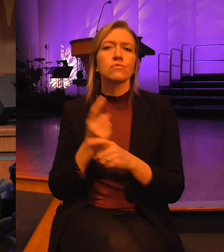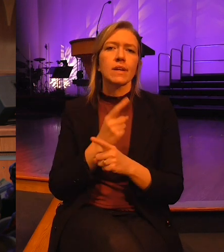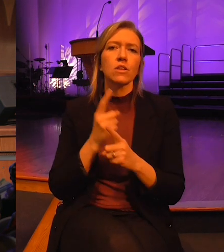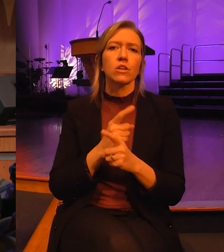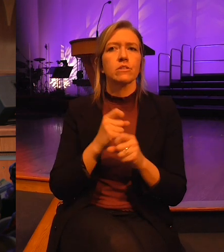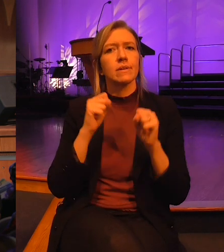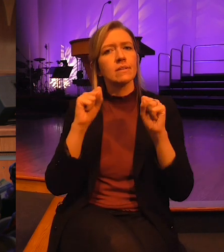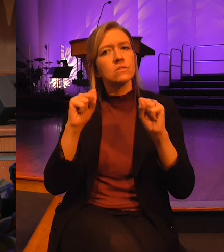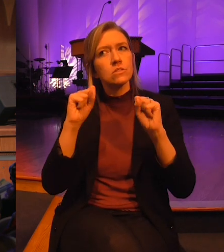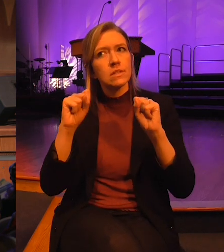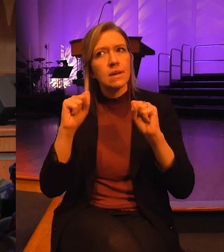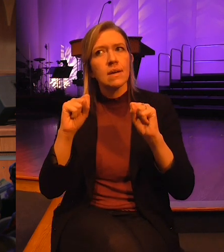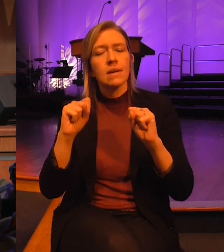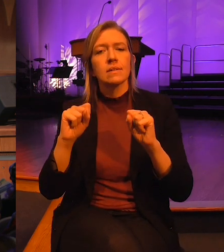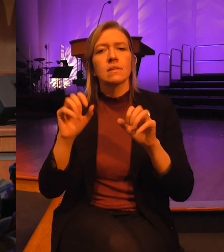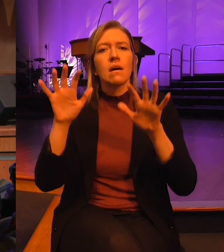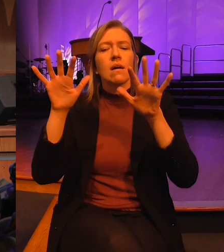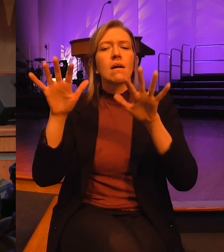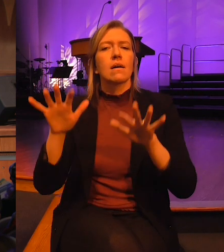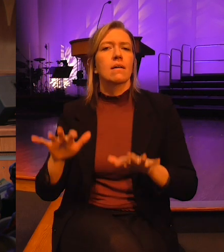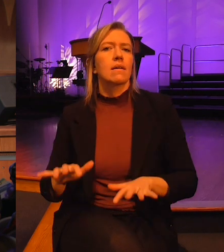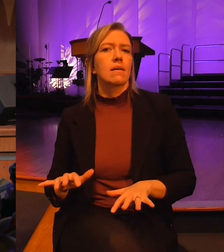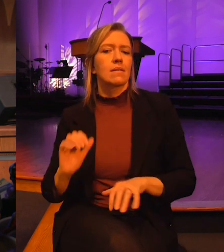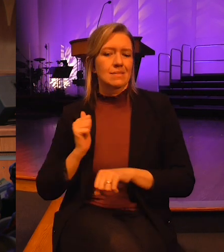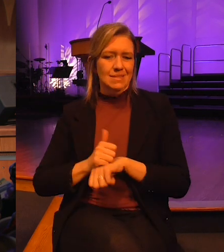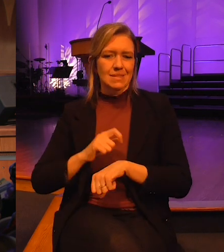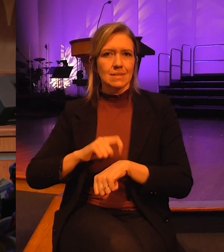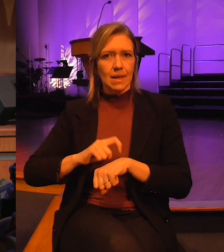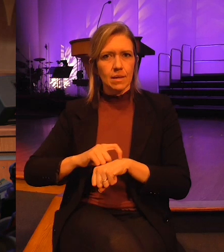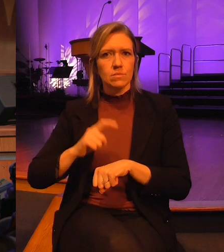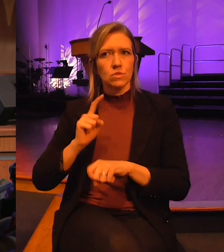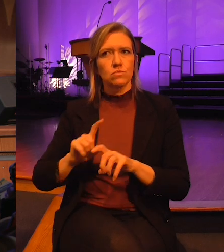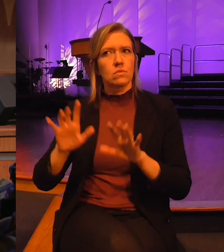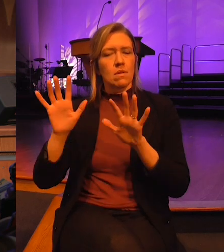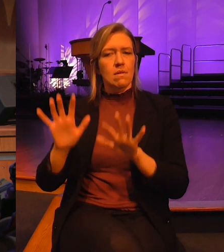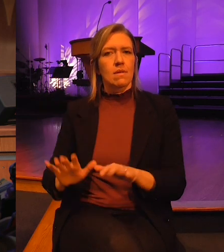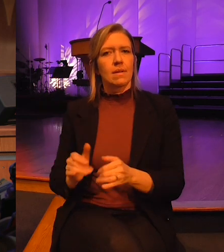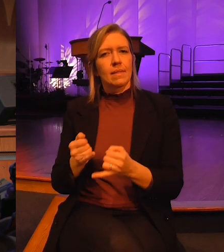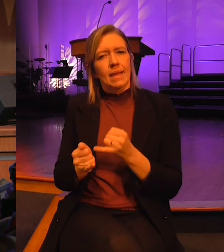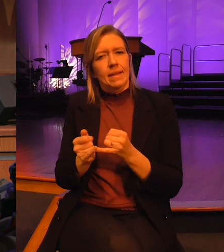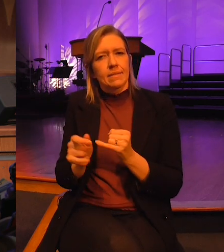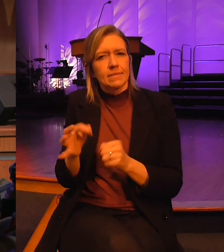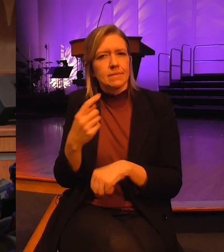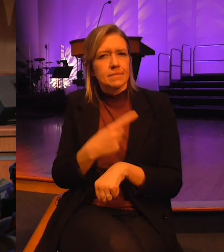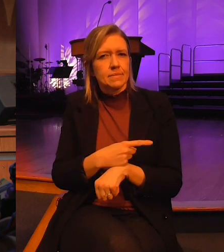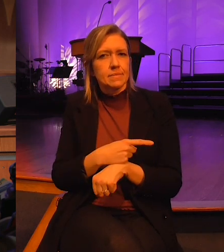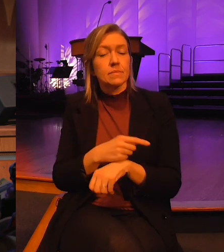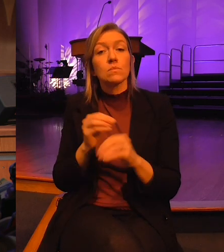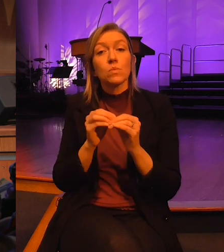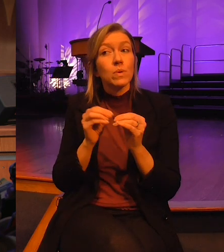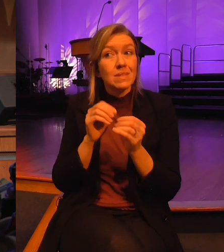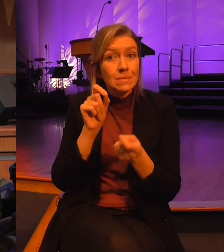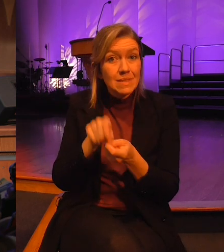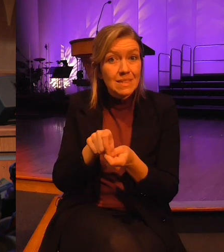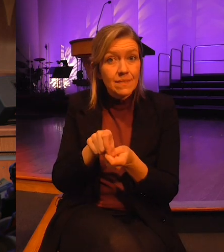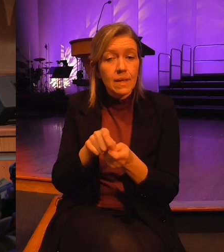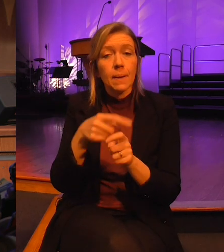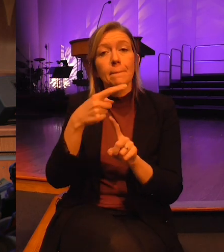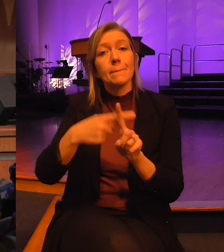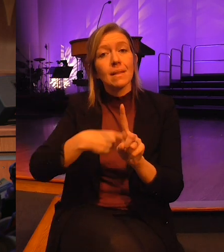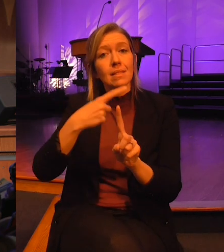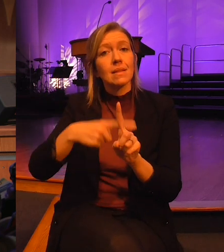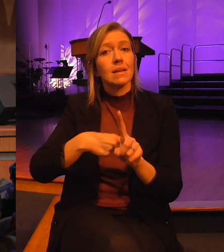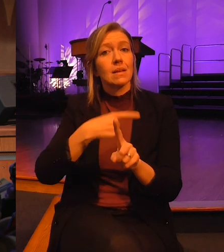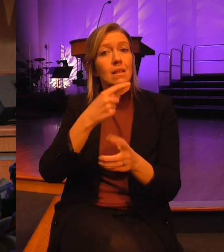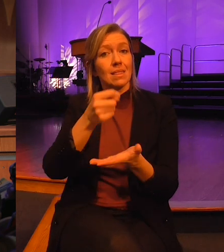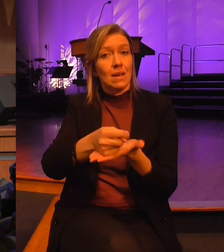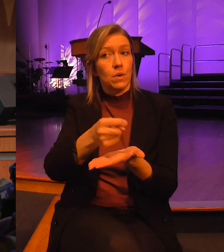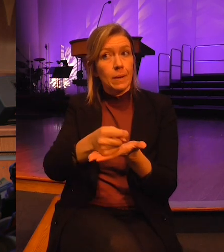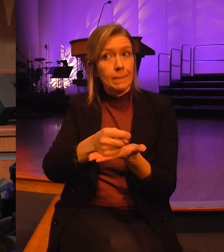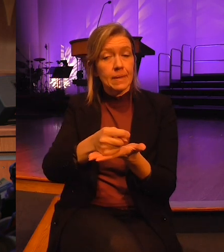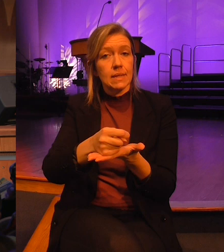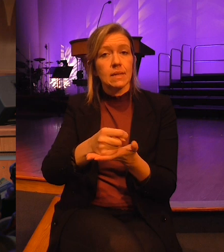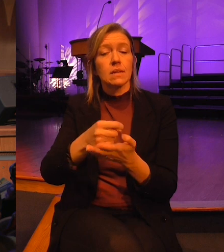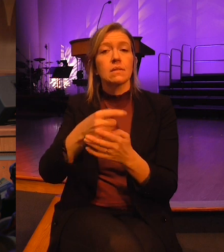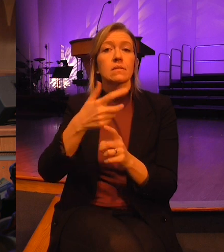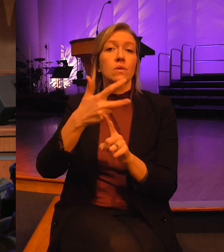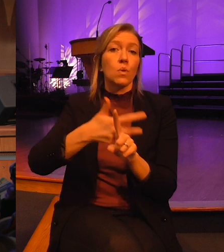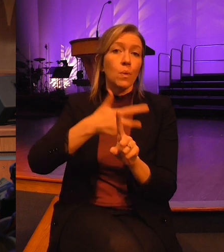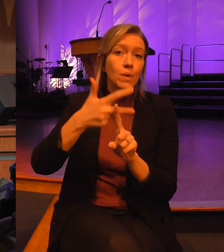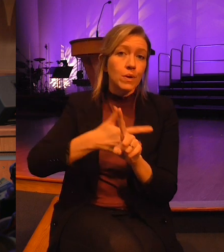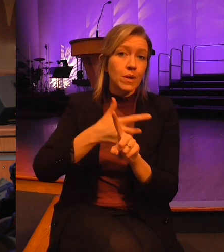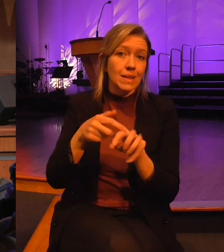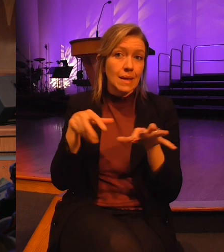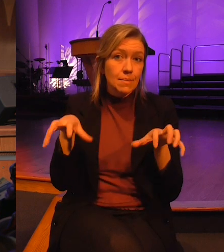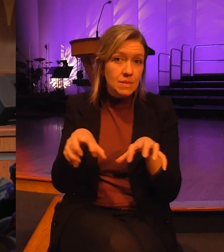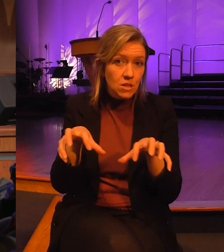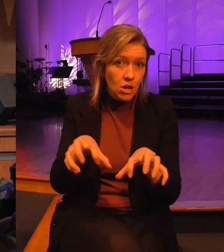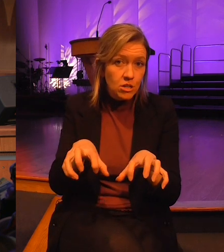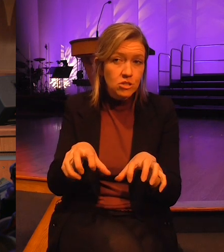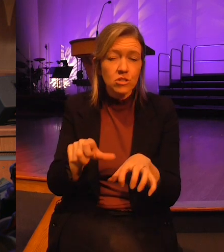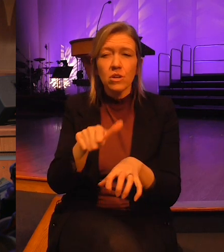más específicamente terapia mensual un masaje trimestral cosas adicionales en las que estoy dispuesto a participar en